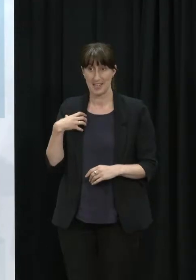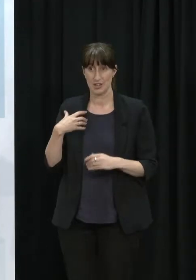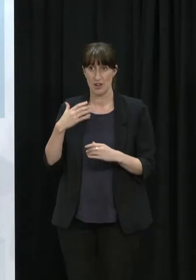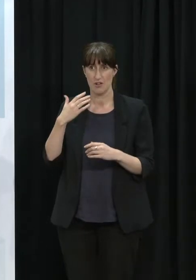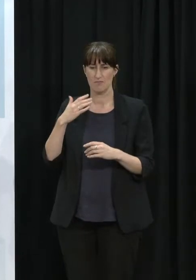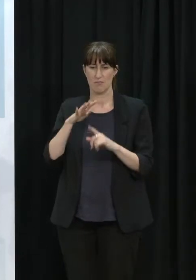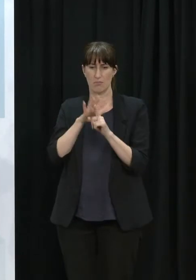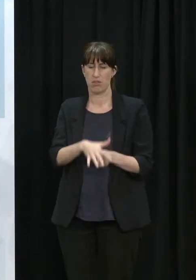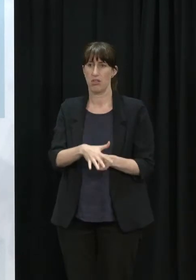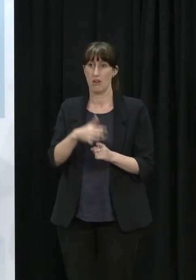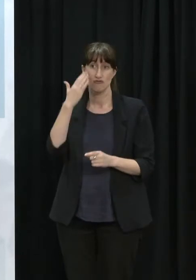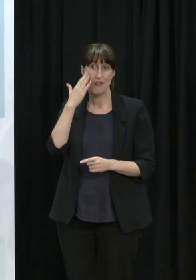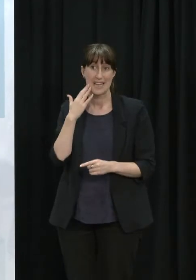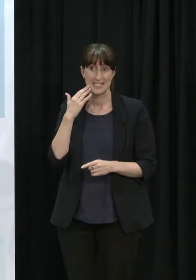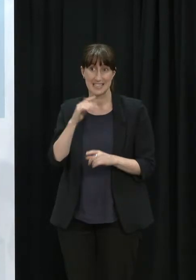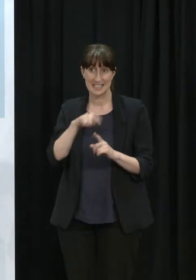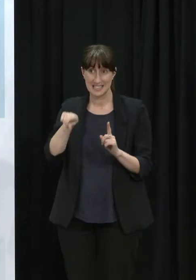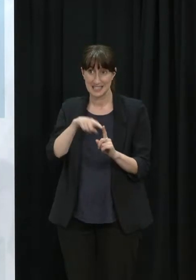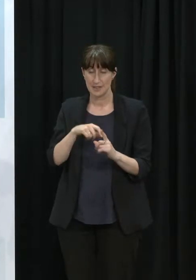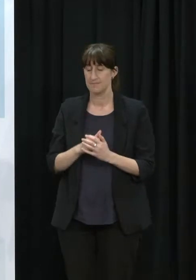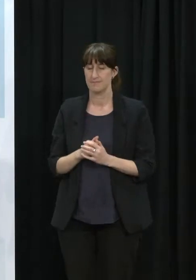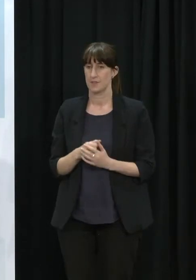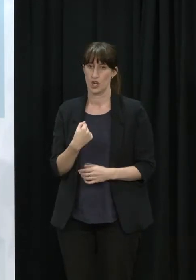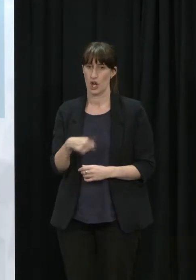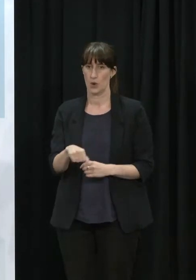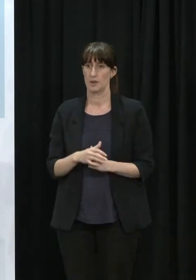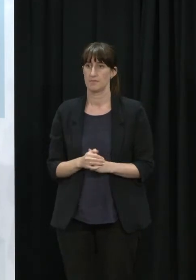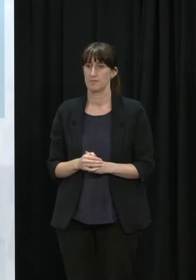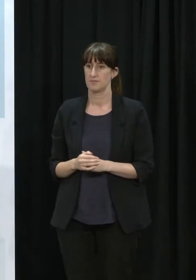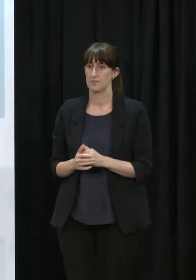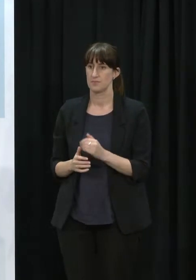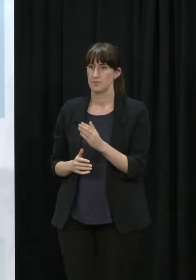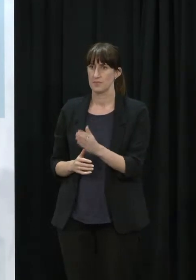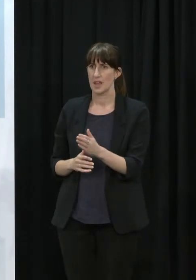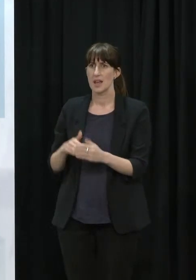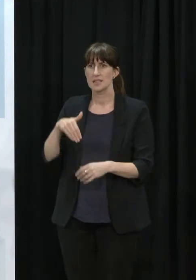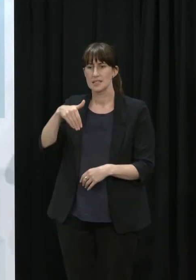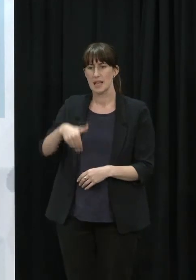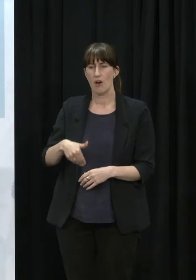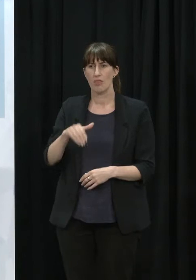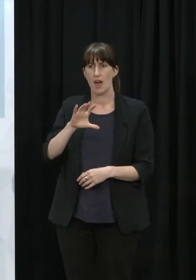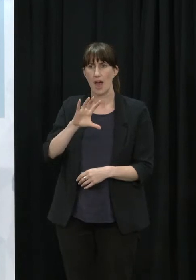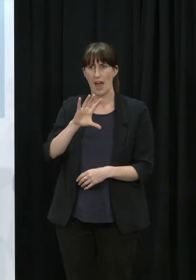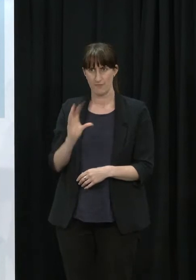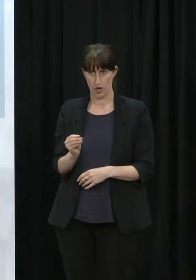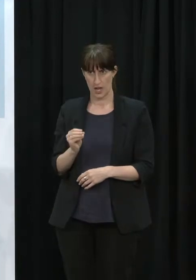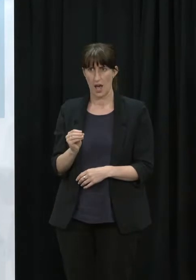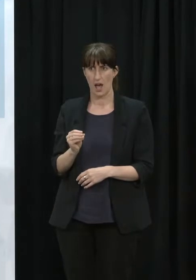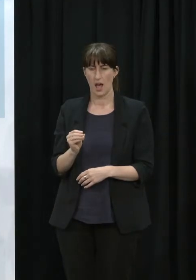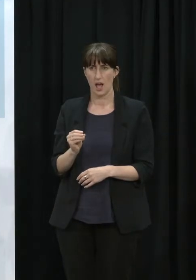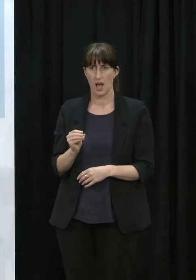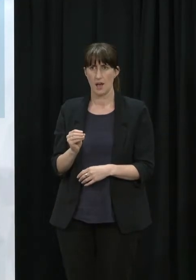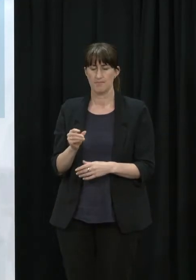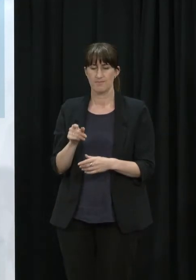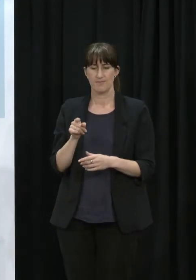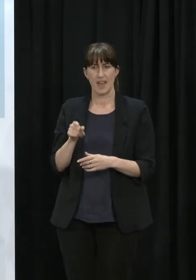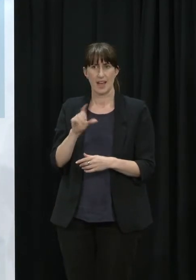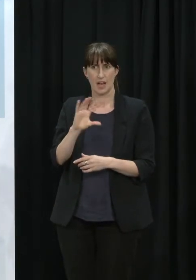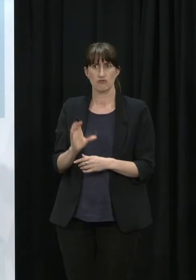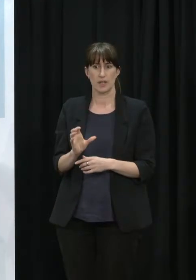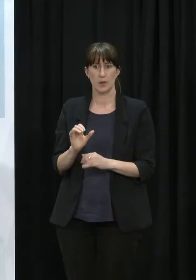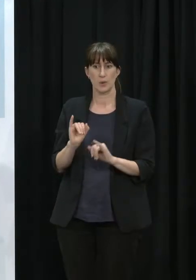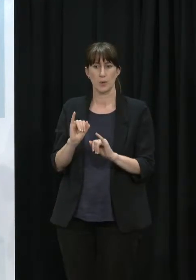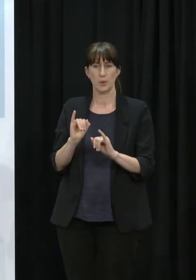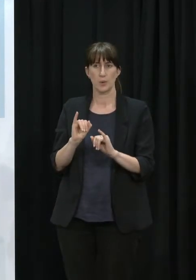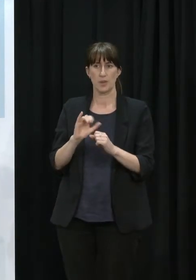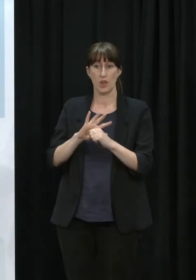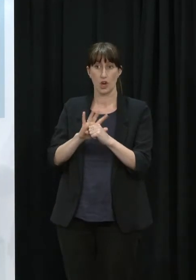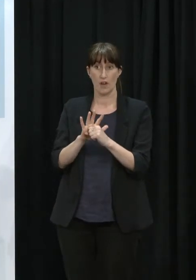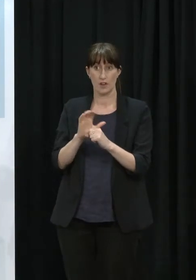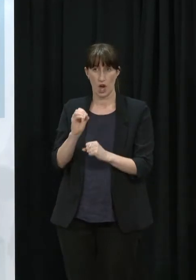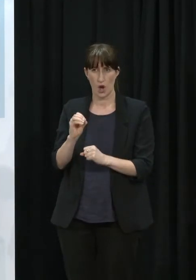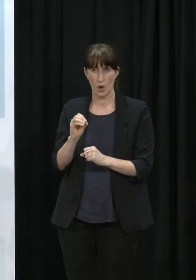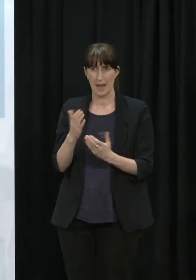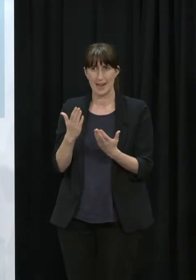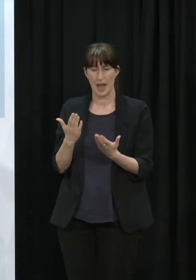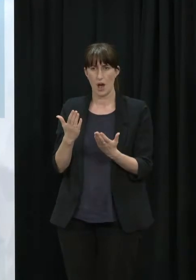ratou i tenei wa a tawhio noa.